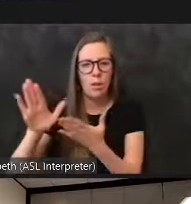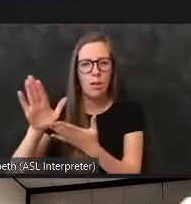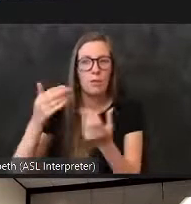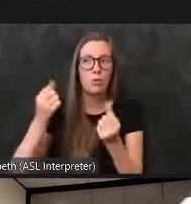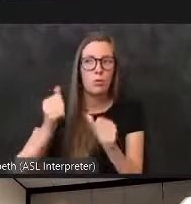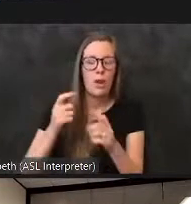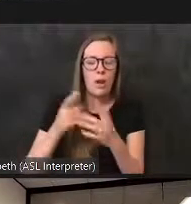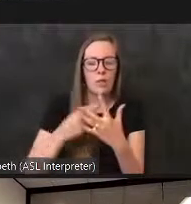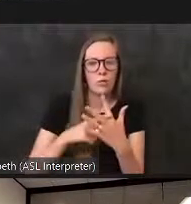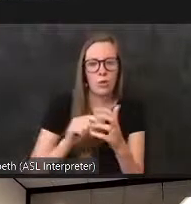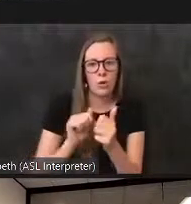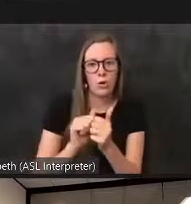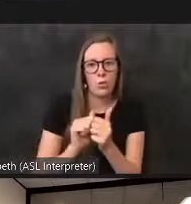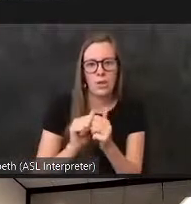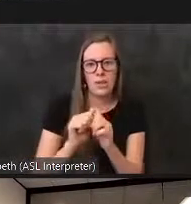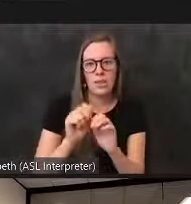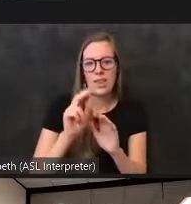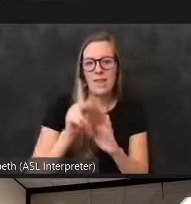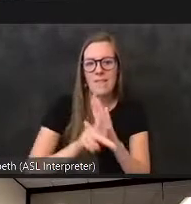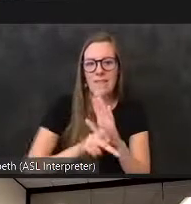al menos tratar de una fase en